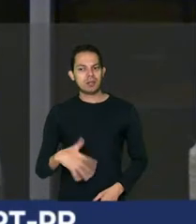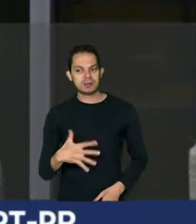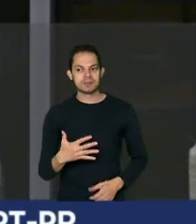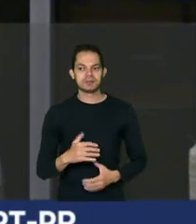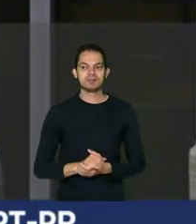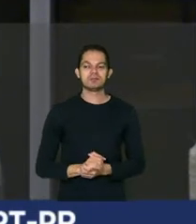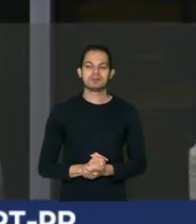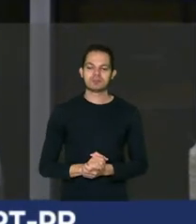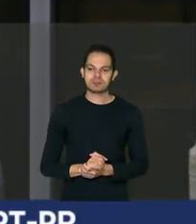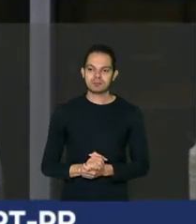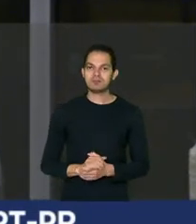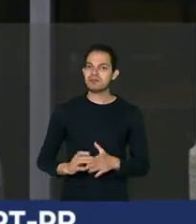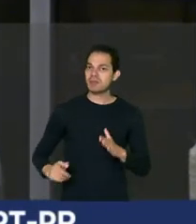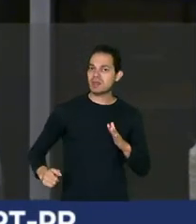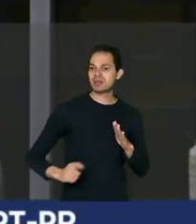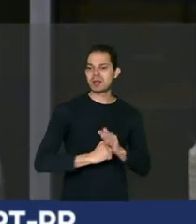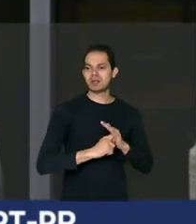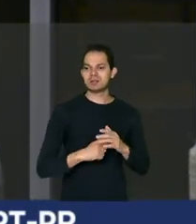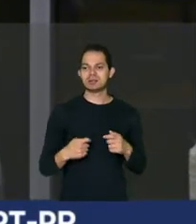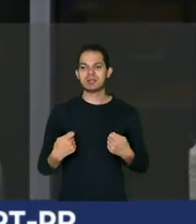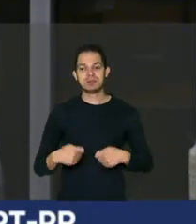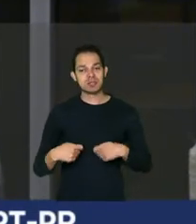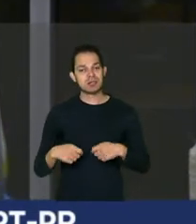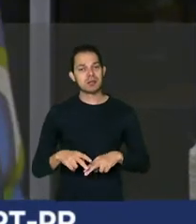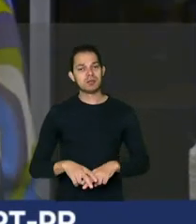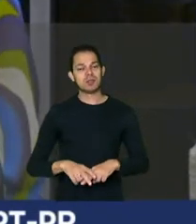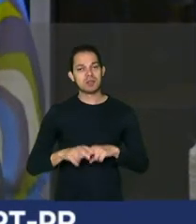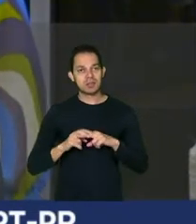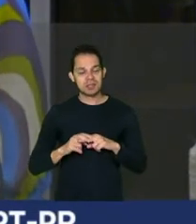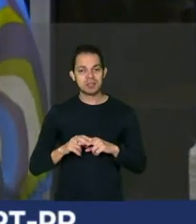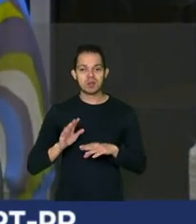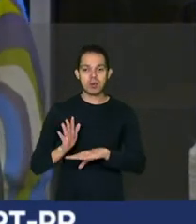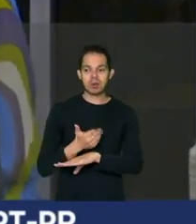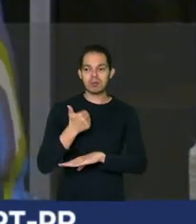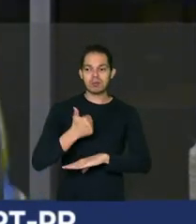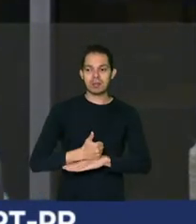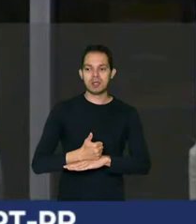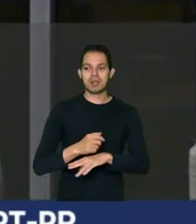DESSES JUROS ESCORCHANTES. ISSO TEM QUE SER DENUNCIADO. FOI PARA ISSO QUE DERAM O GOLPE, FOI POR ISSO QUE